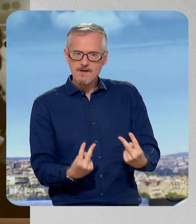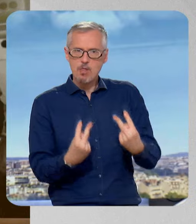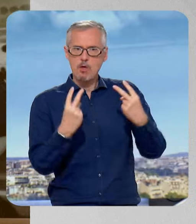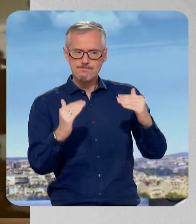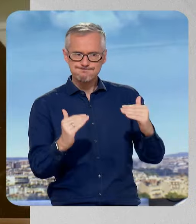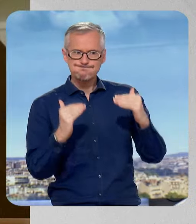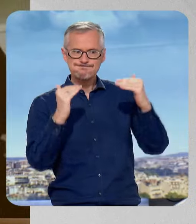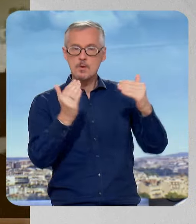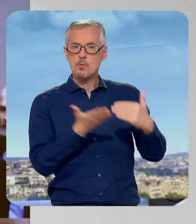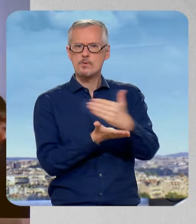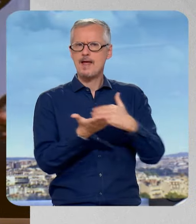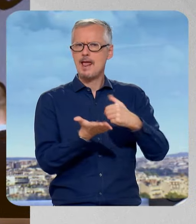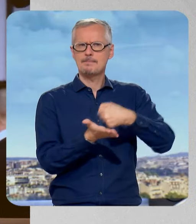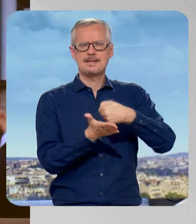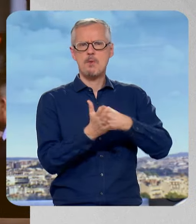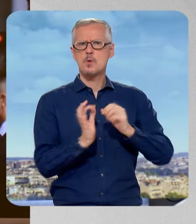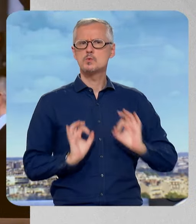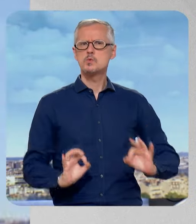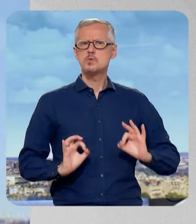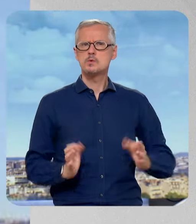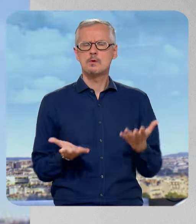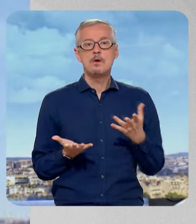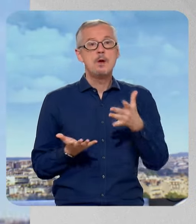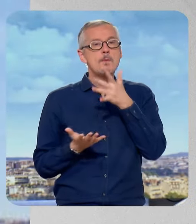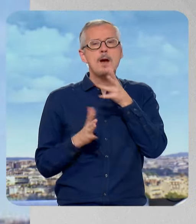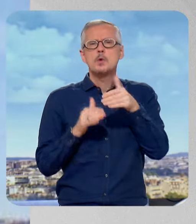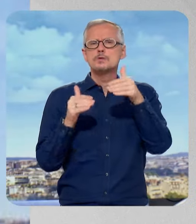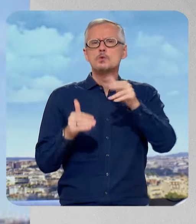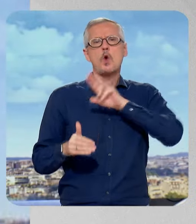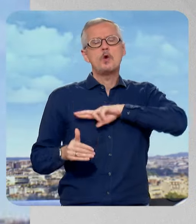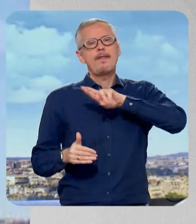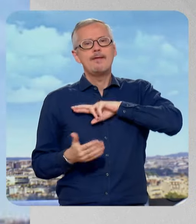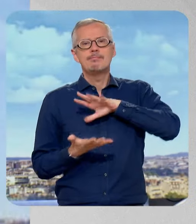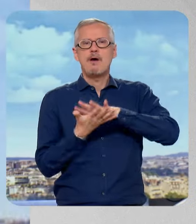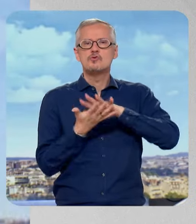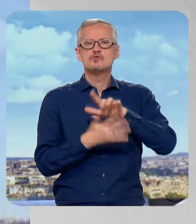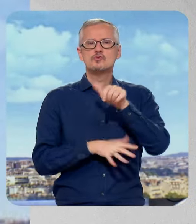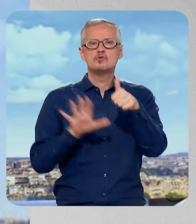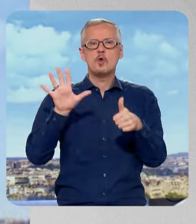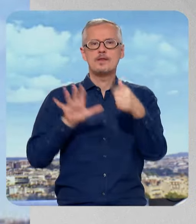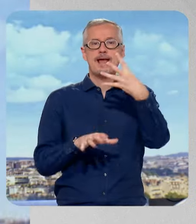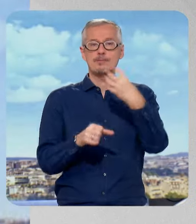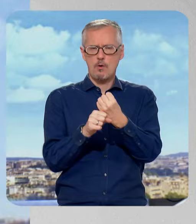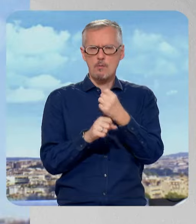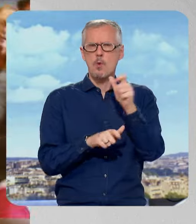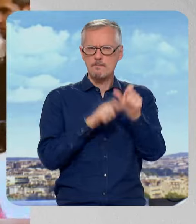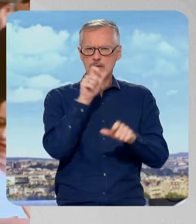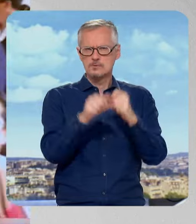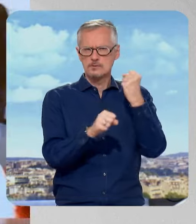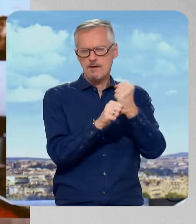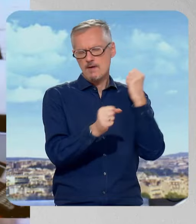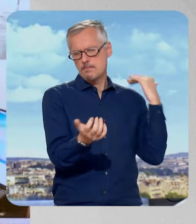Je ne participerai pas à un gouvernement de droite soutenu par l'extrême droite. J'estime que la priorité est de revaloriser le travail,